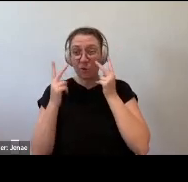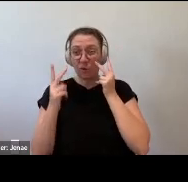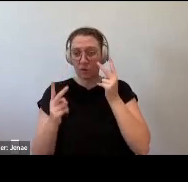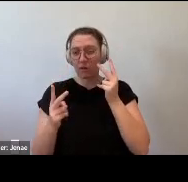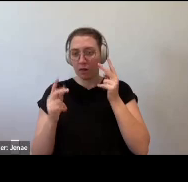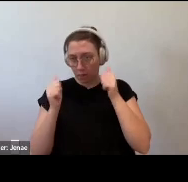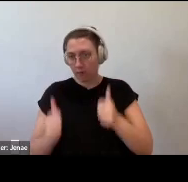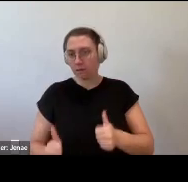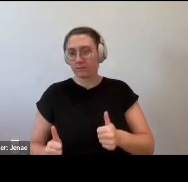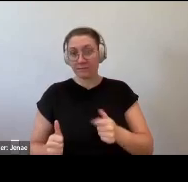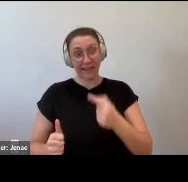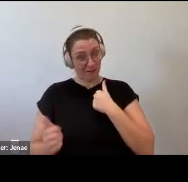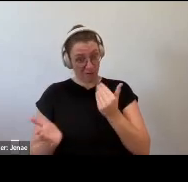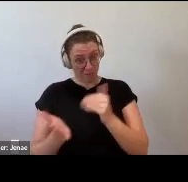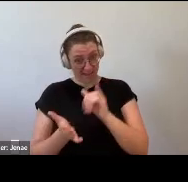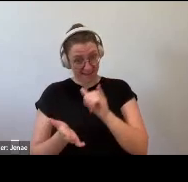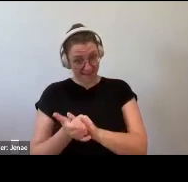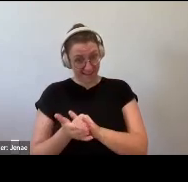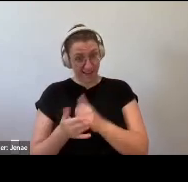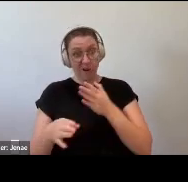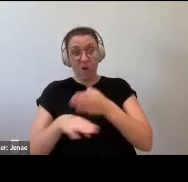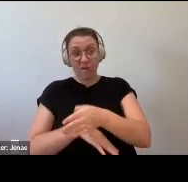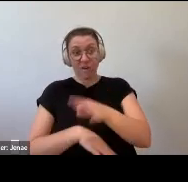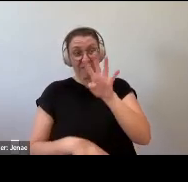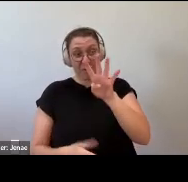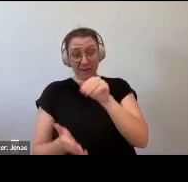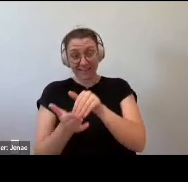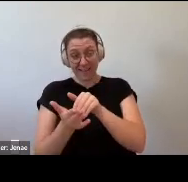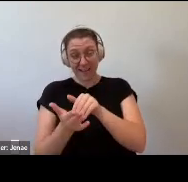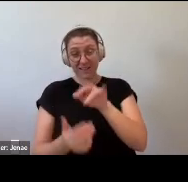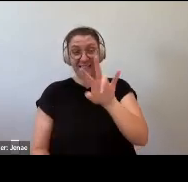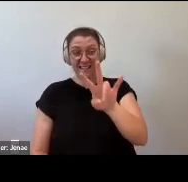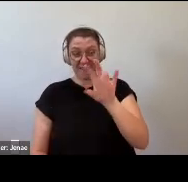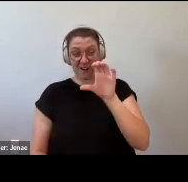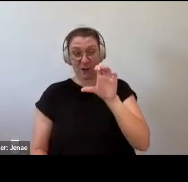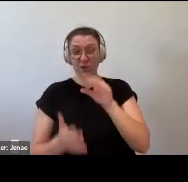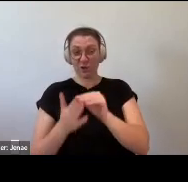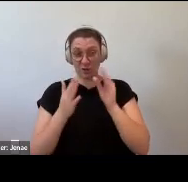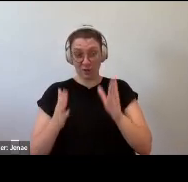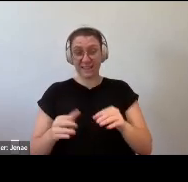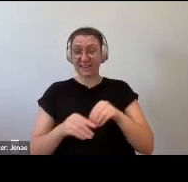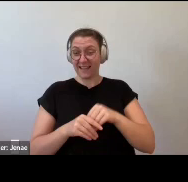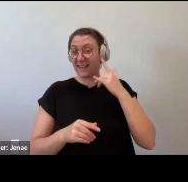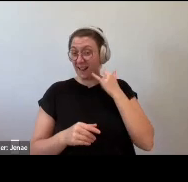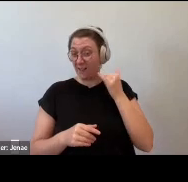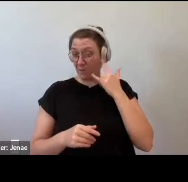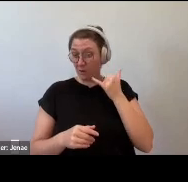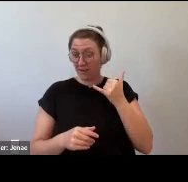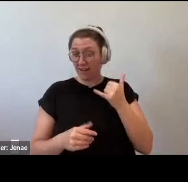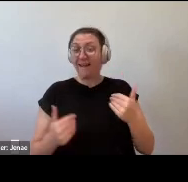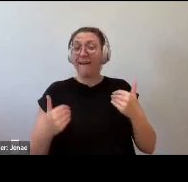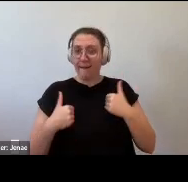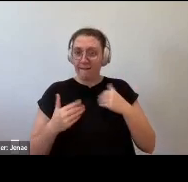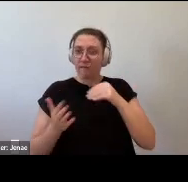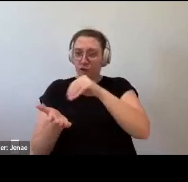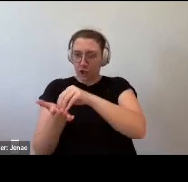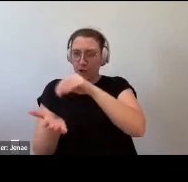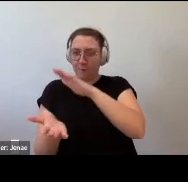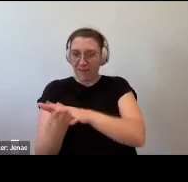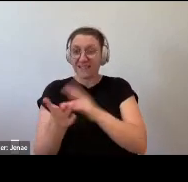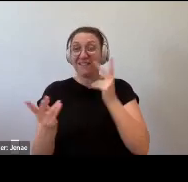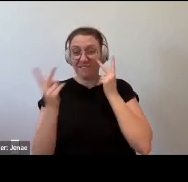Permítanme reiterar que más de 4700 estudiantes en California tienen una discapacidad visual documentada.